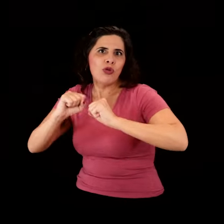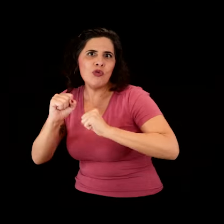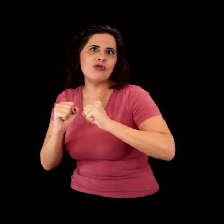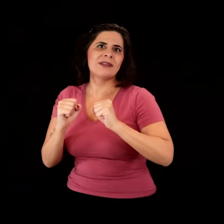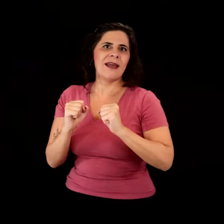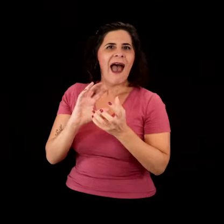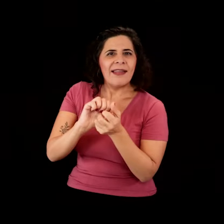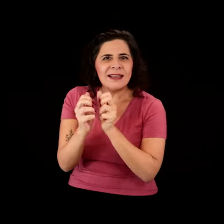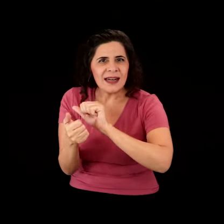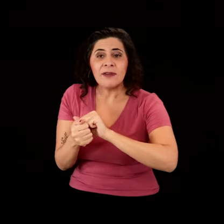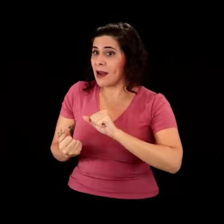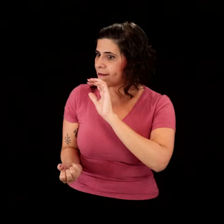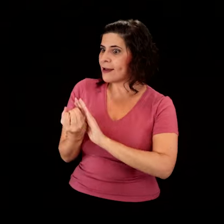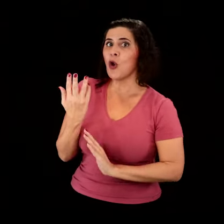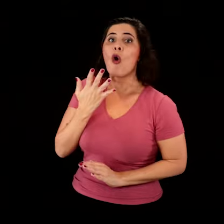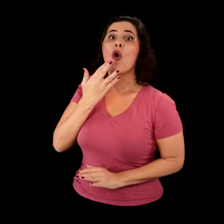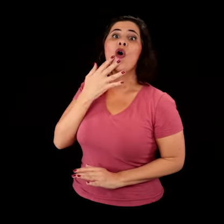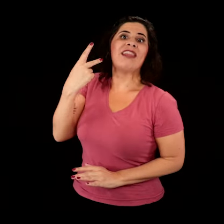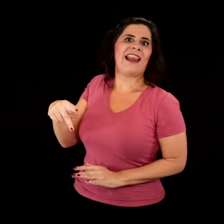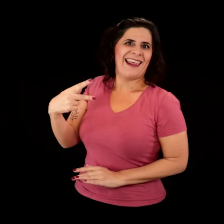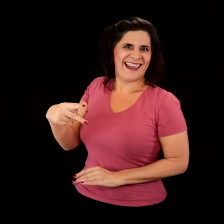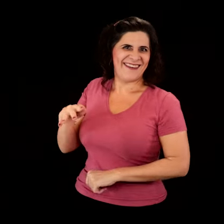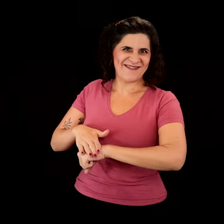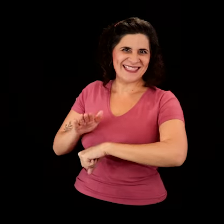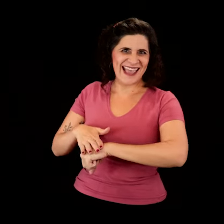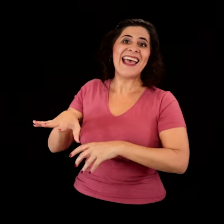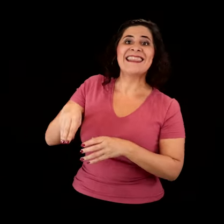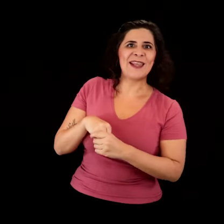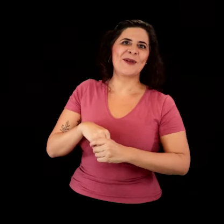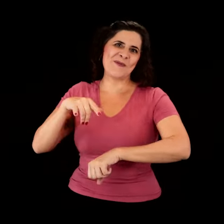E desenvolveu a paleta de cores dele para os banheiros,